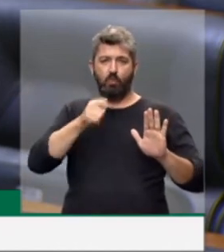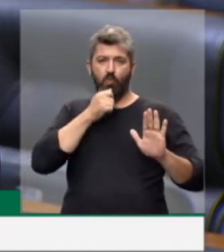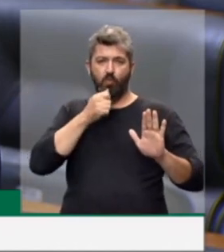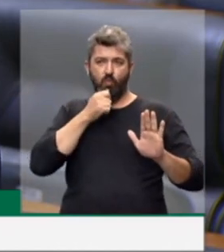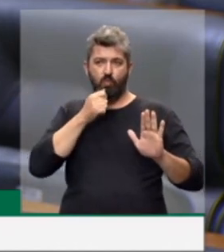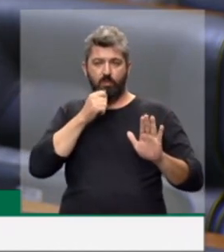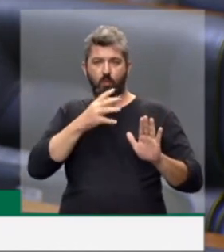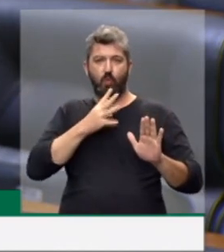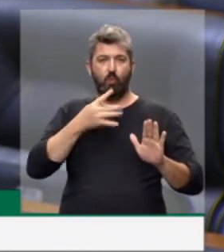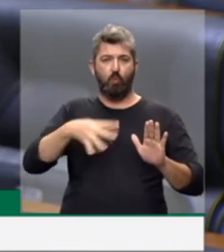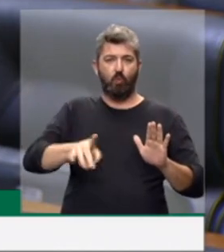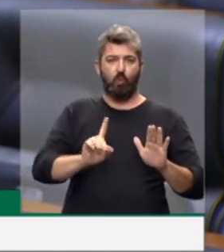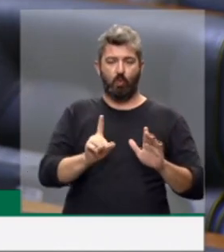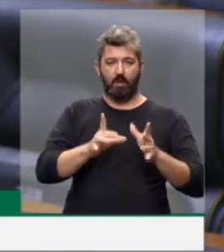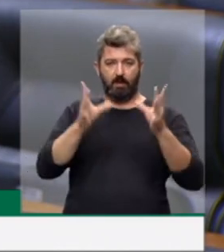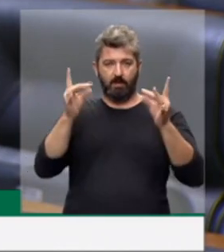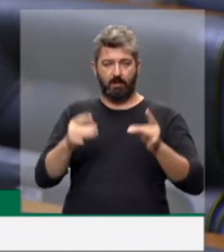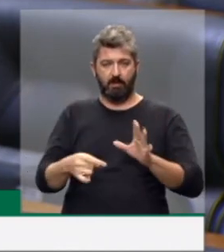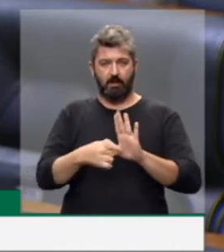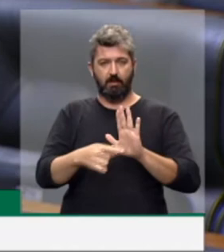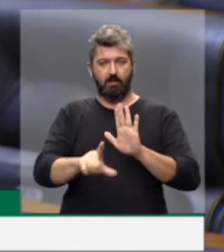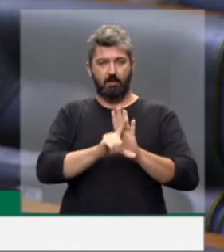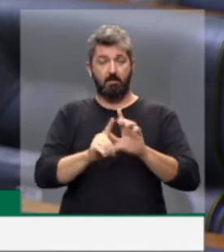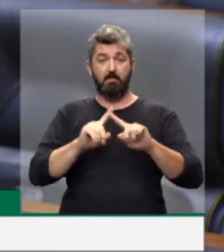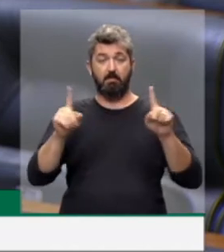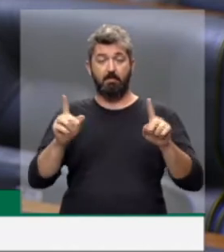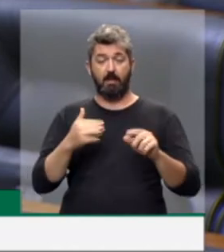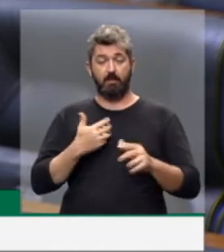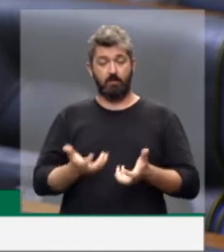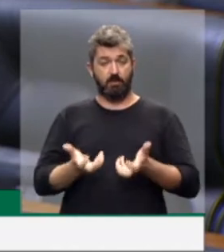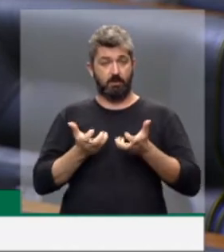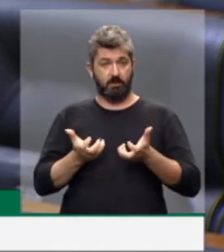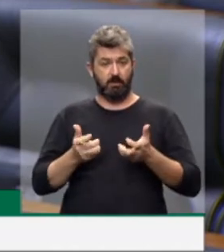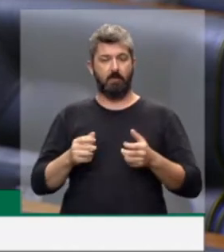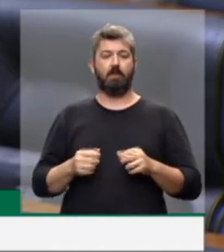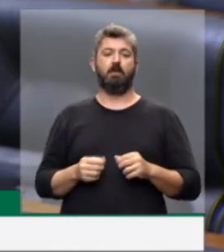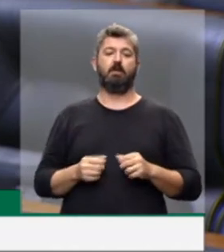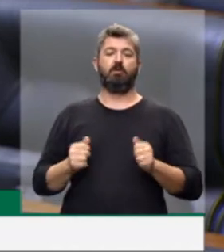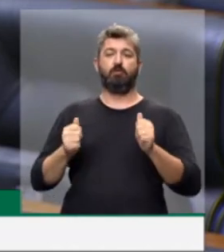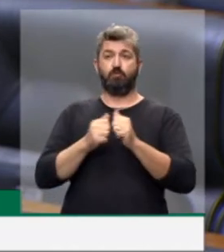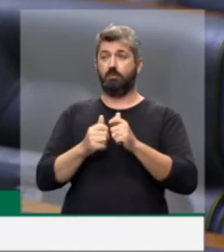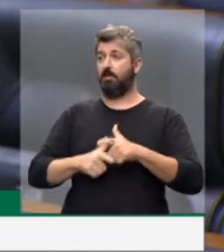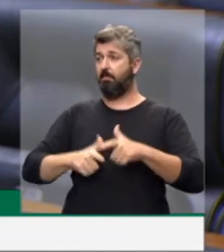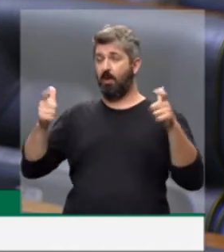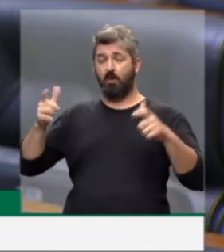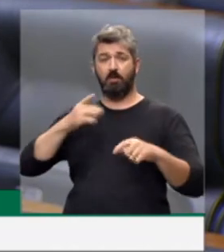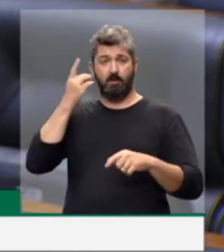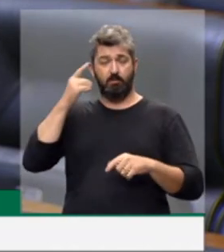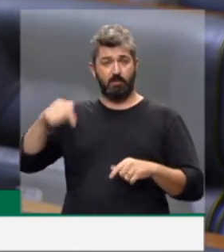GRANDE , FALA DE MUITOS ASSUNTOS E A GRANDE MAIORIA DOS PARLAMENTARES NÃO TEVE A POSSIBILIDADE DE CONHECER OS DETALHES DESSA LEI, MAS EU